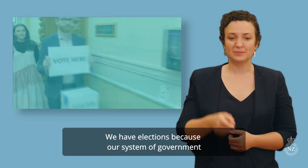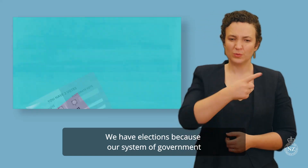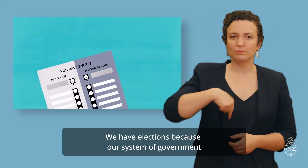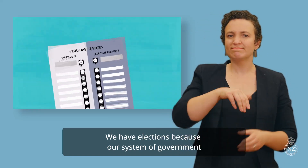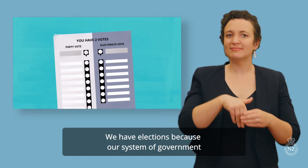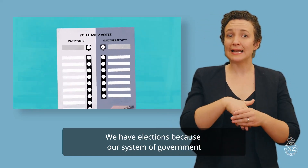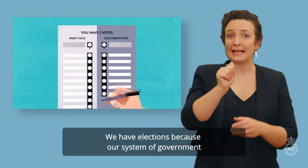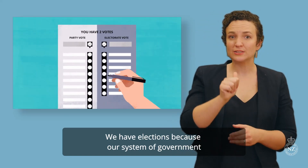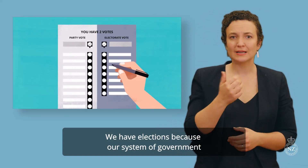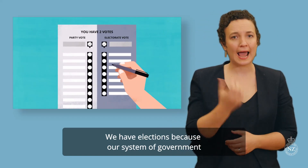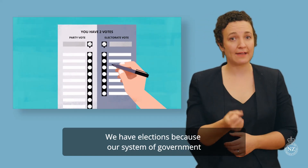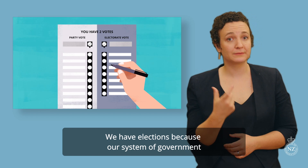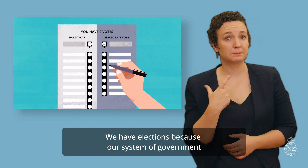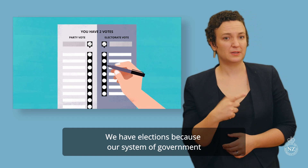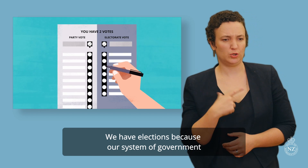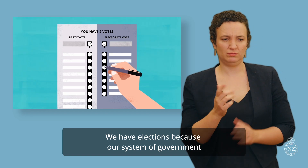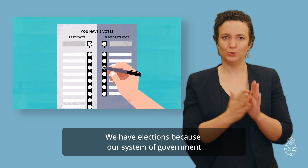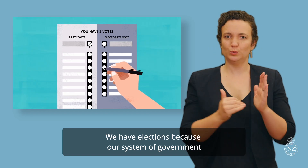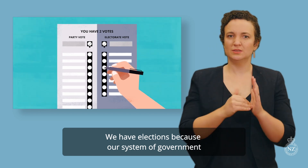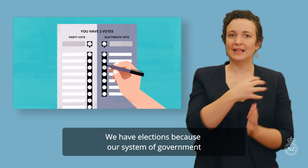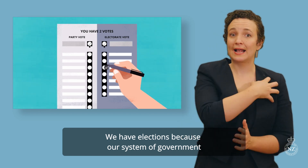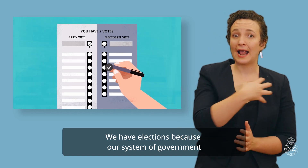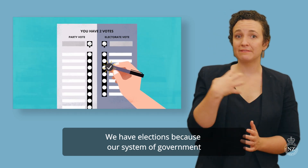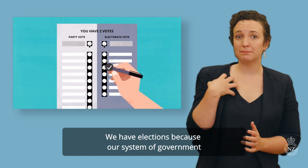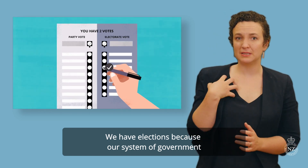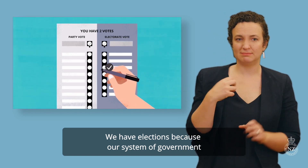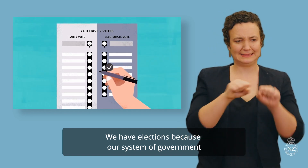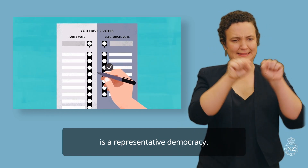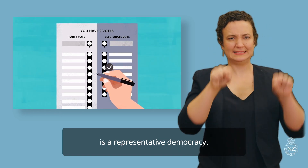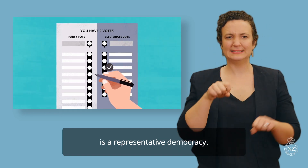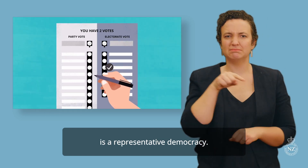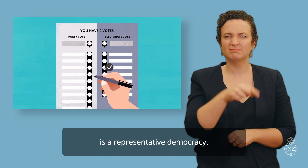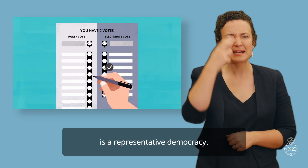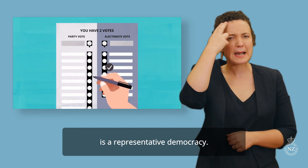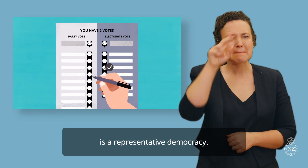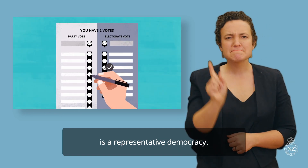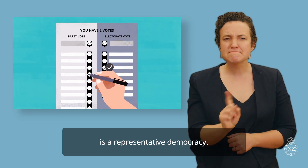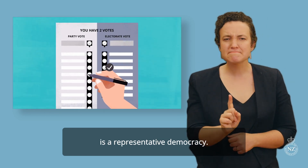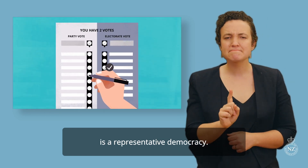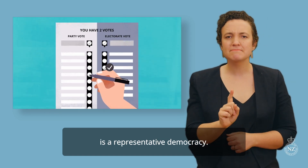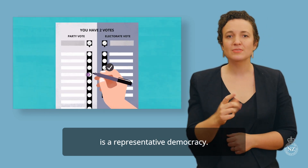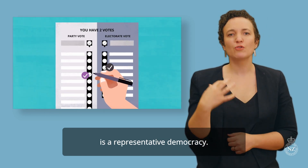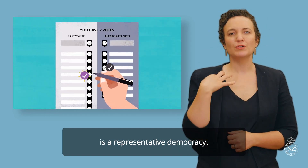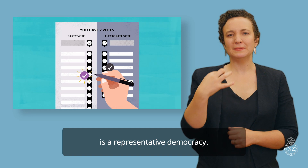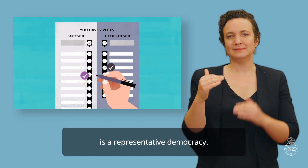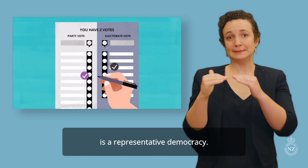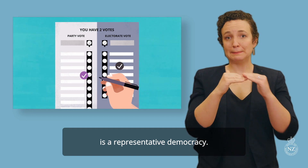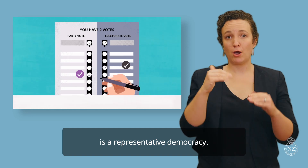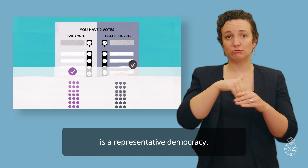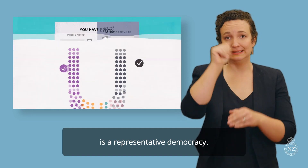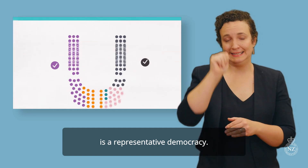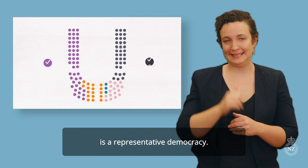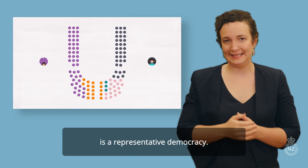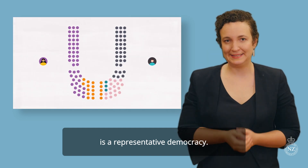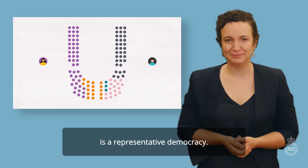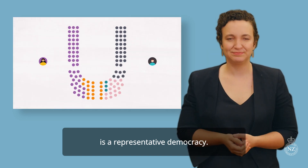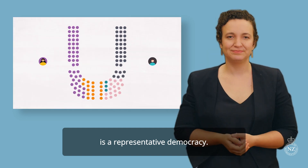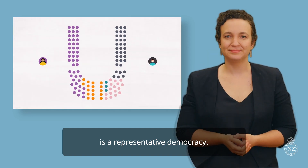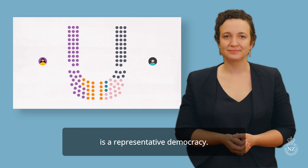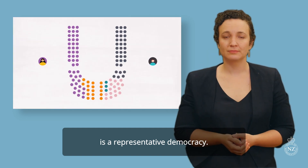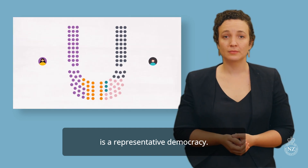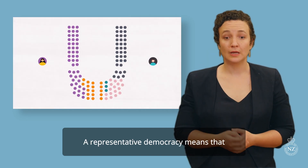Mahi ai mātou i te kōwhiringa pōti i te mea ko te manapori whakakanohitanga te pūnaha whakahaere o tō tātou kāwanatanga.